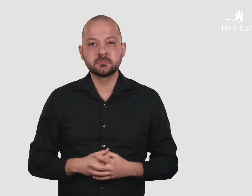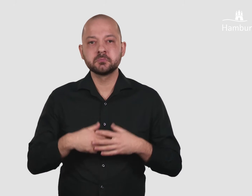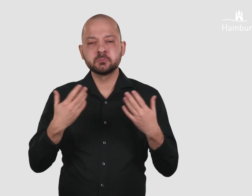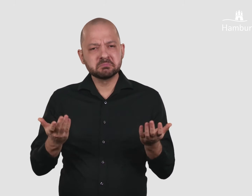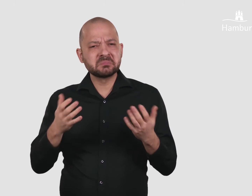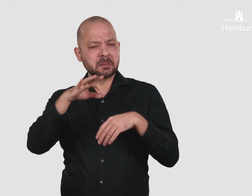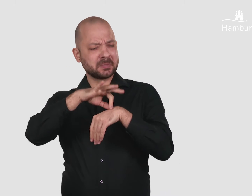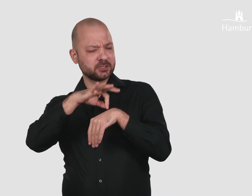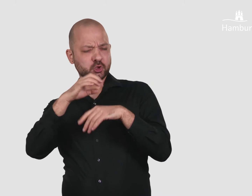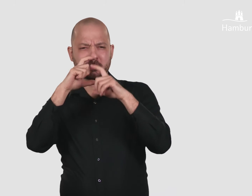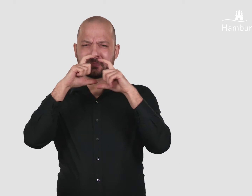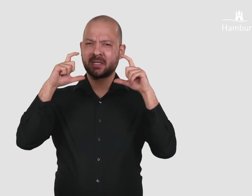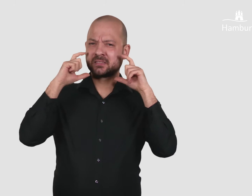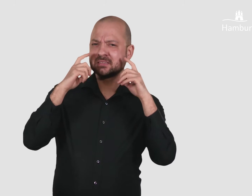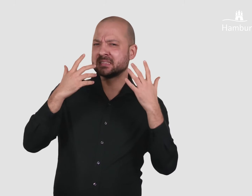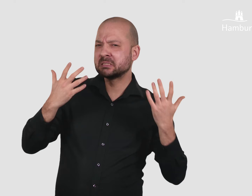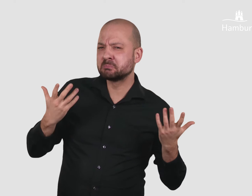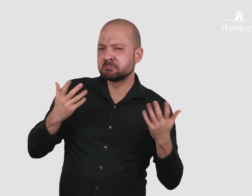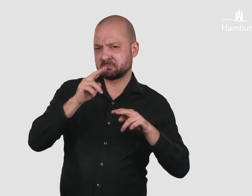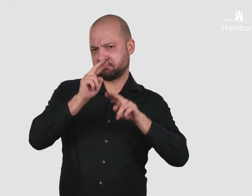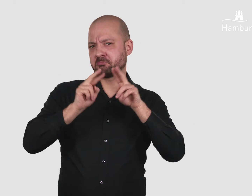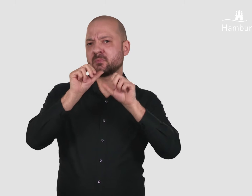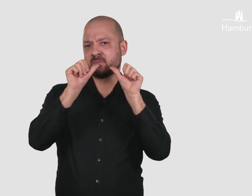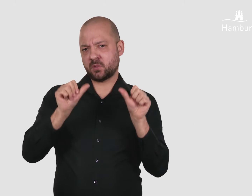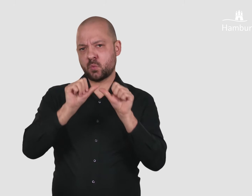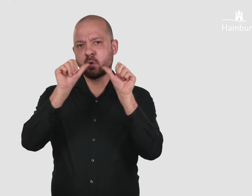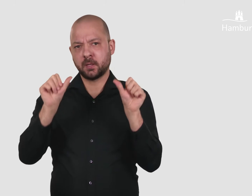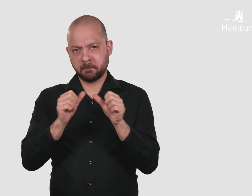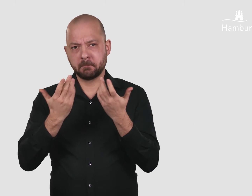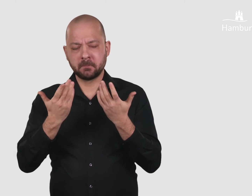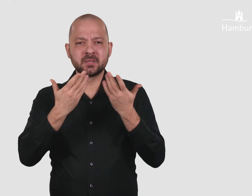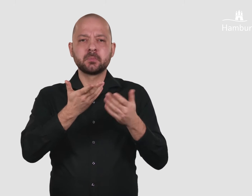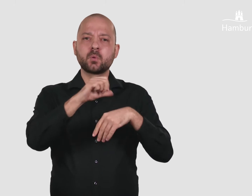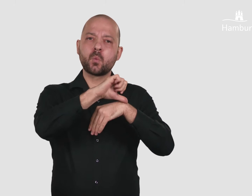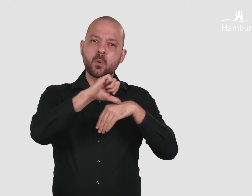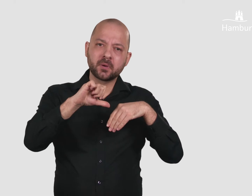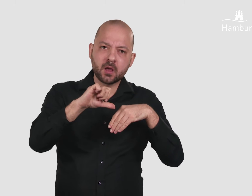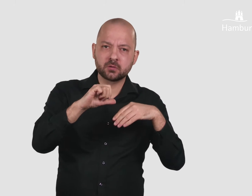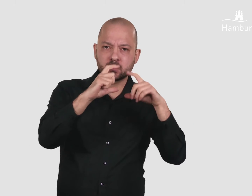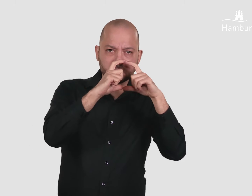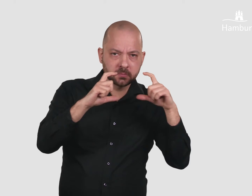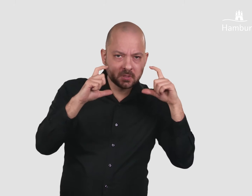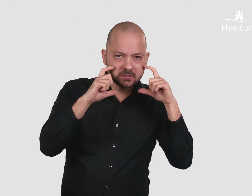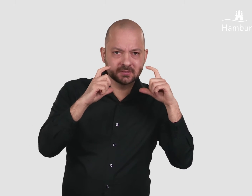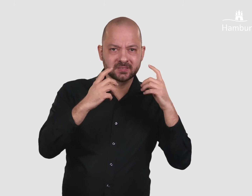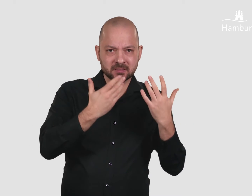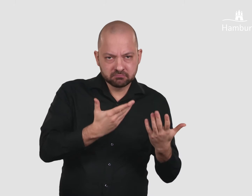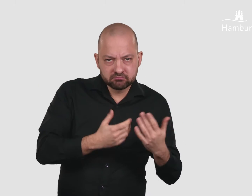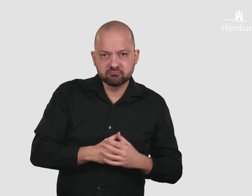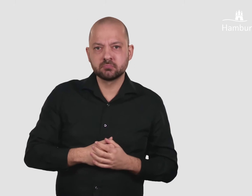Als medizinische Maske gilt ein Mund-Nasen-Schutz (OP-Maske)